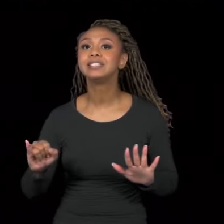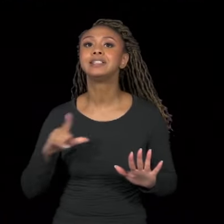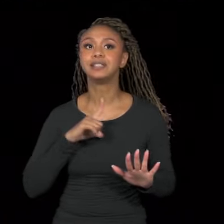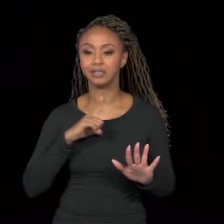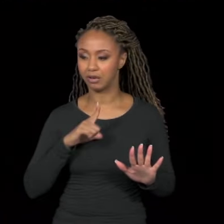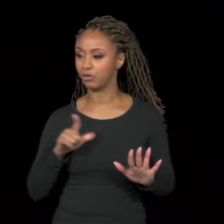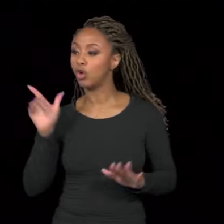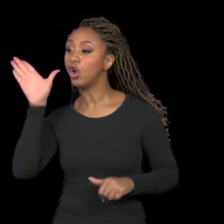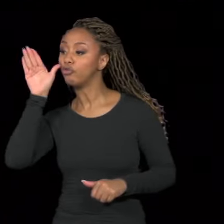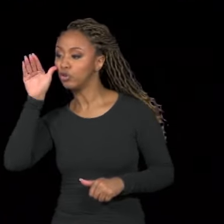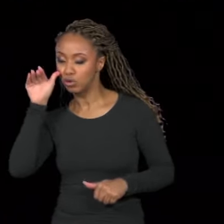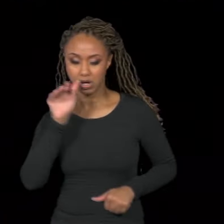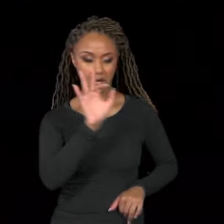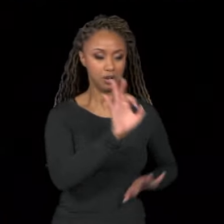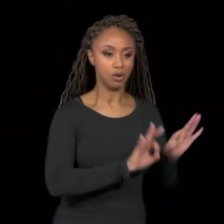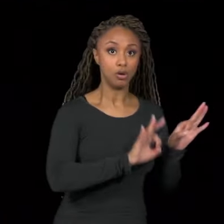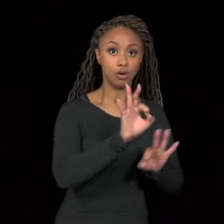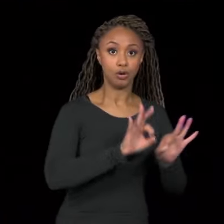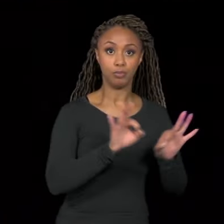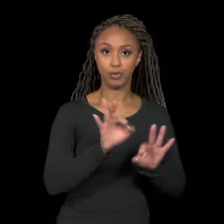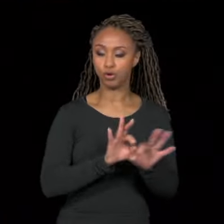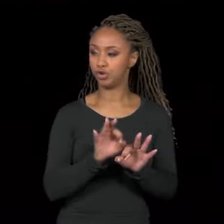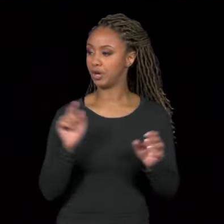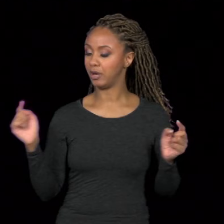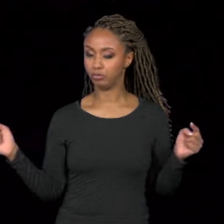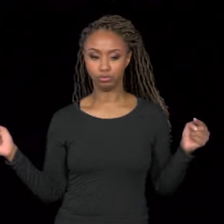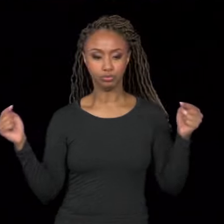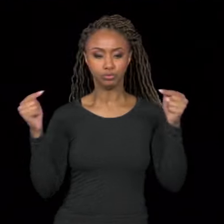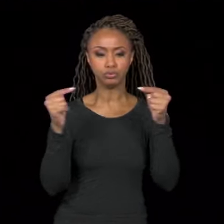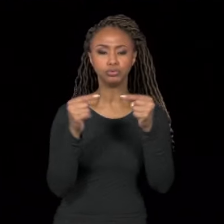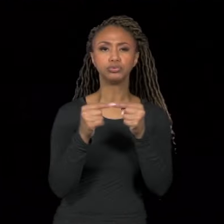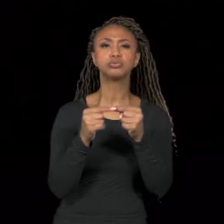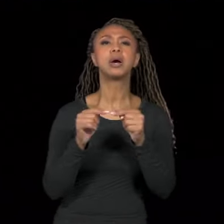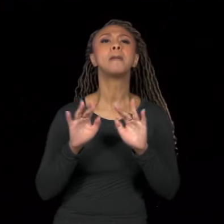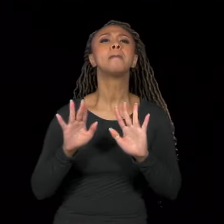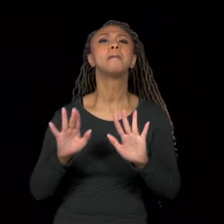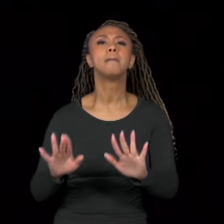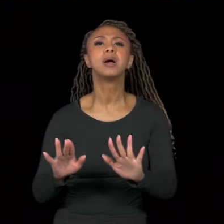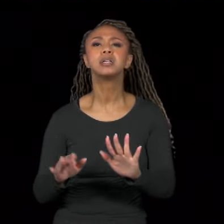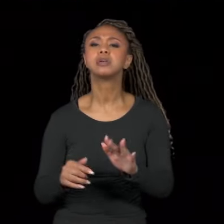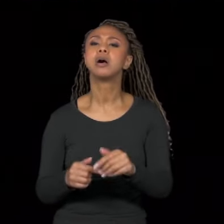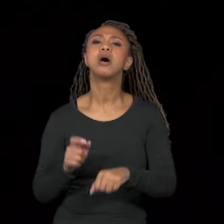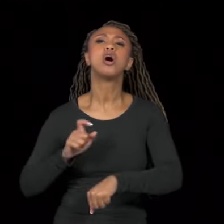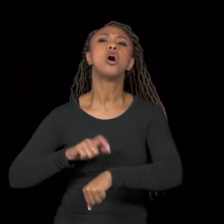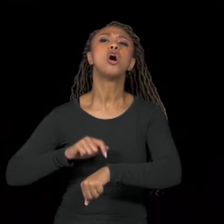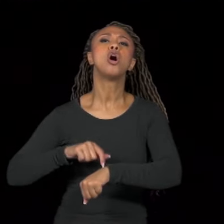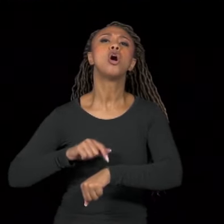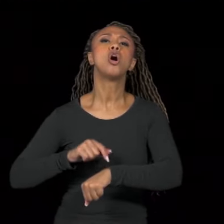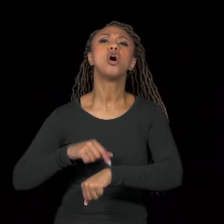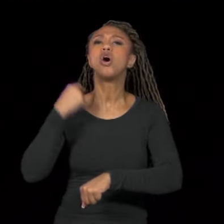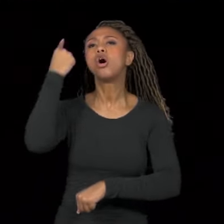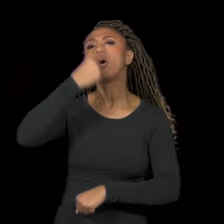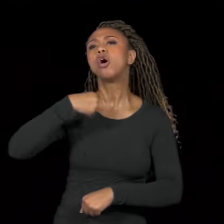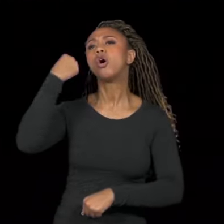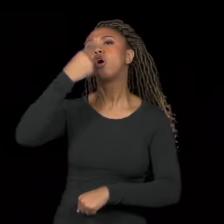O PROJETO, EU INDICO QUANTAS HORAS, O ATRIBUTO HORA. OU SEJA, QUANTAS HORAS CADA FUNCIONÁRIO